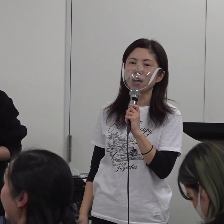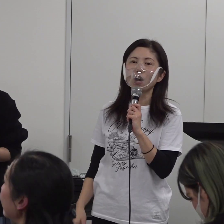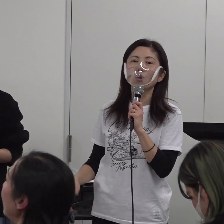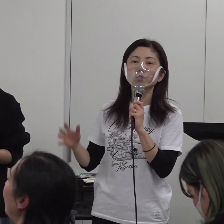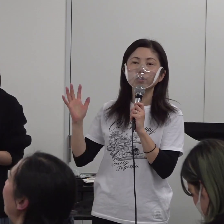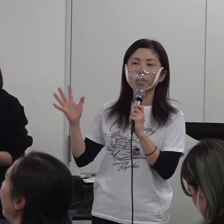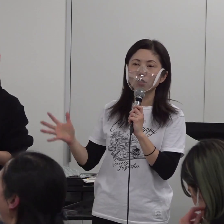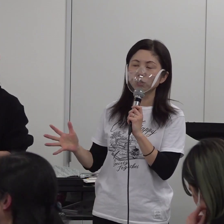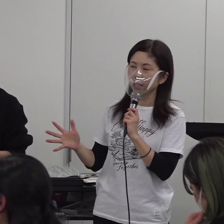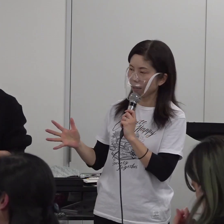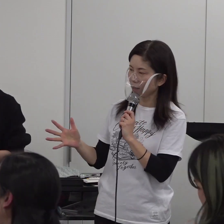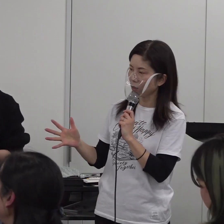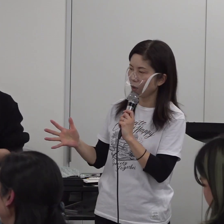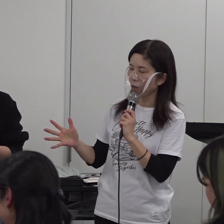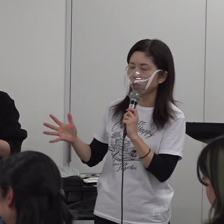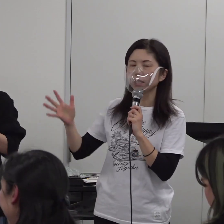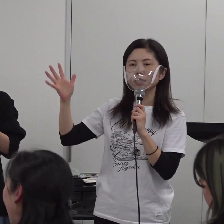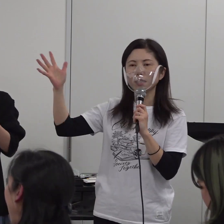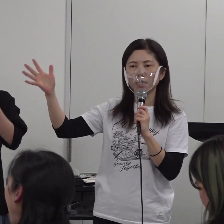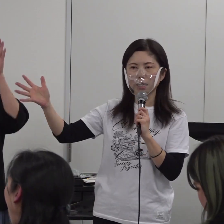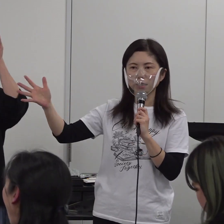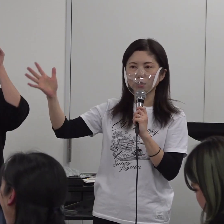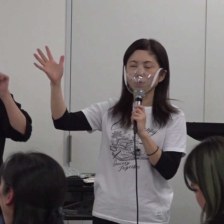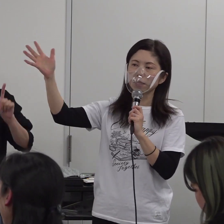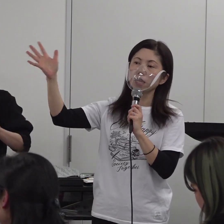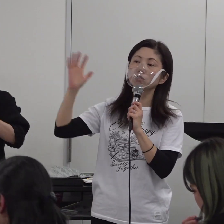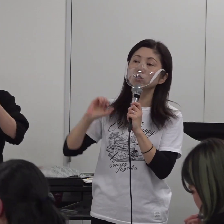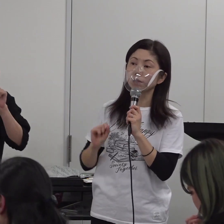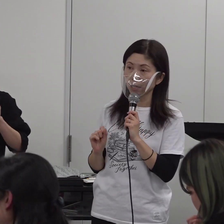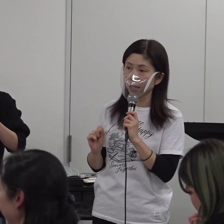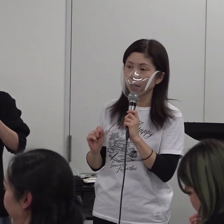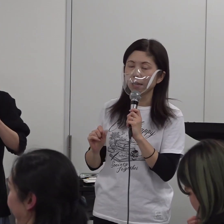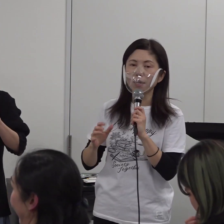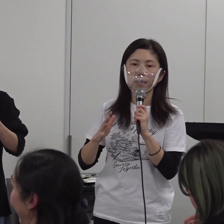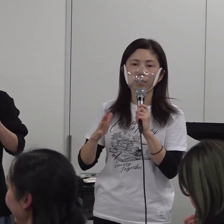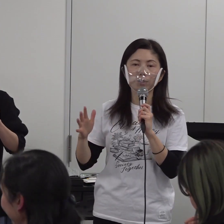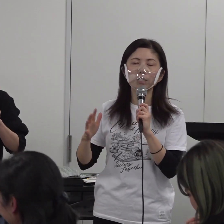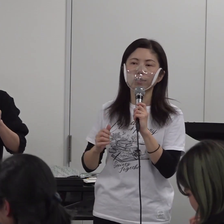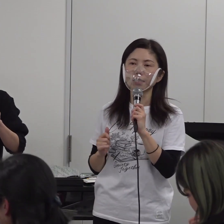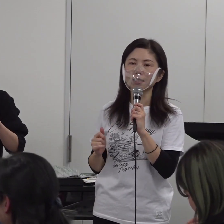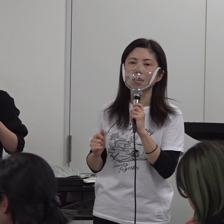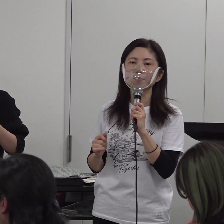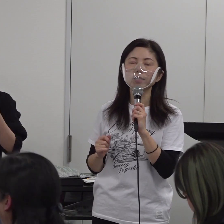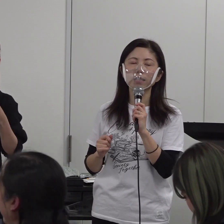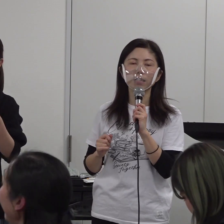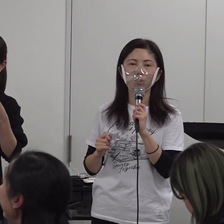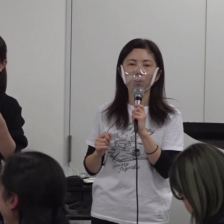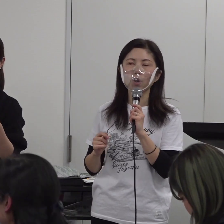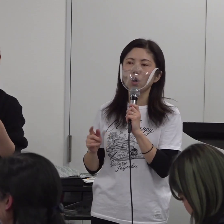補助犬と生活をしていらっしゃる年数はそれぞれ違いますけれども